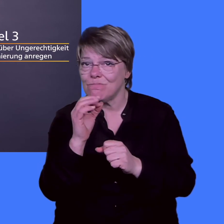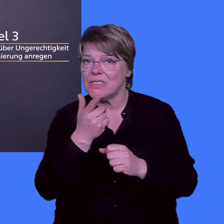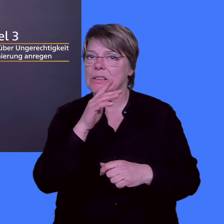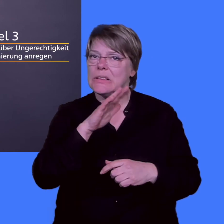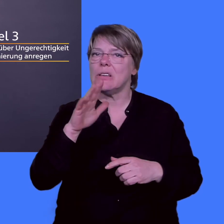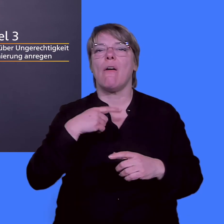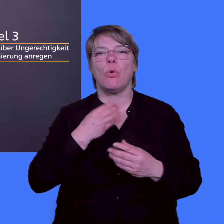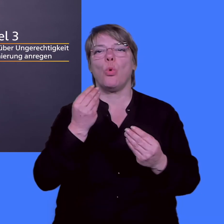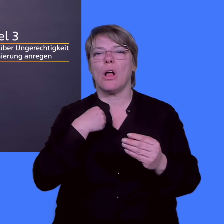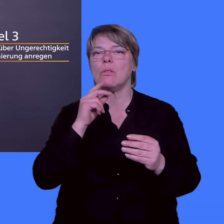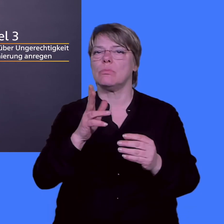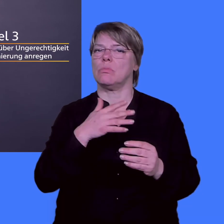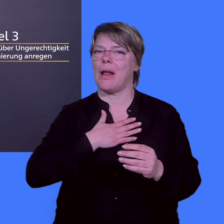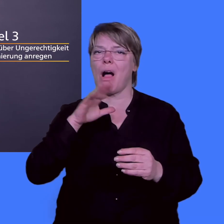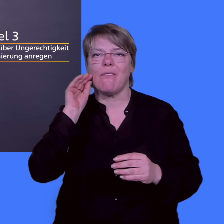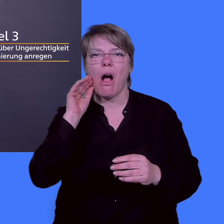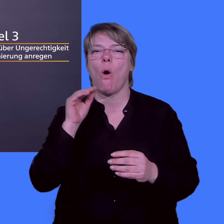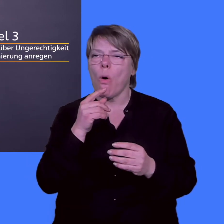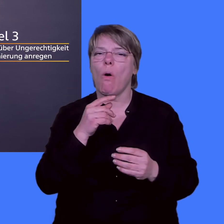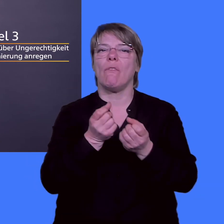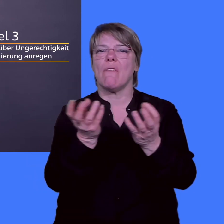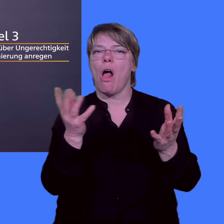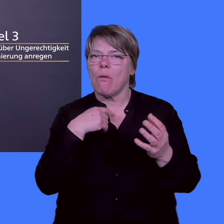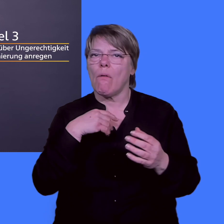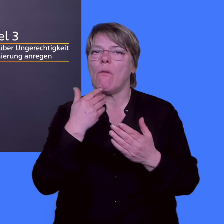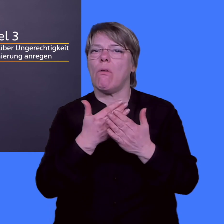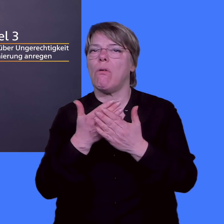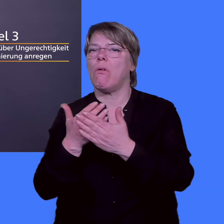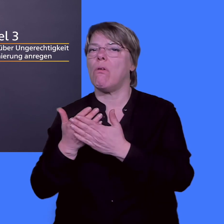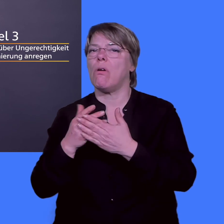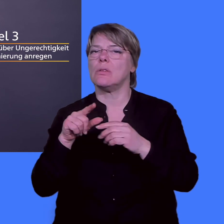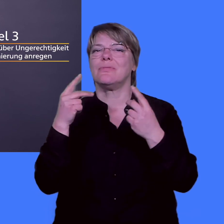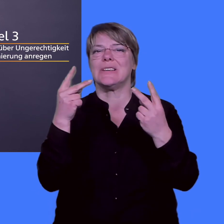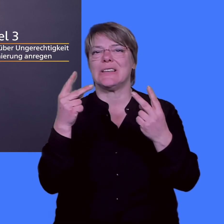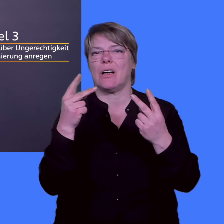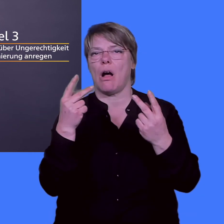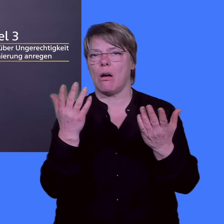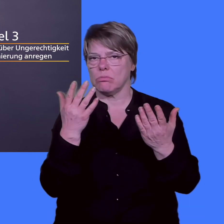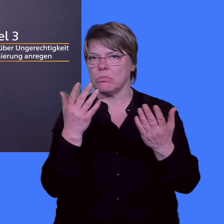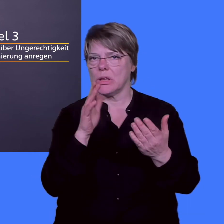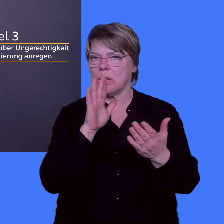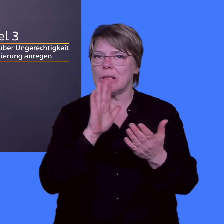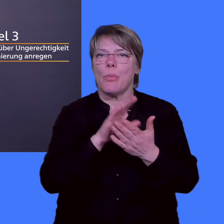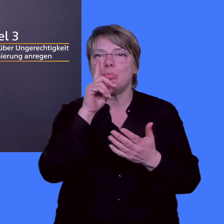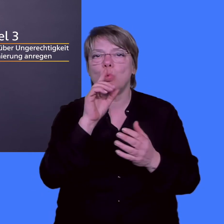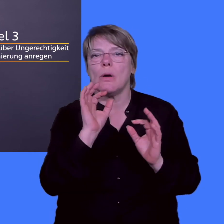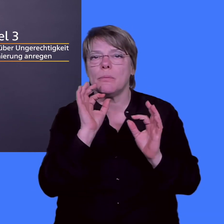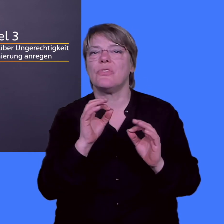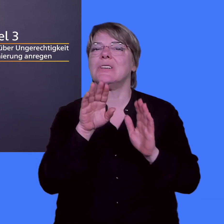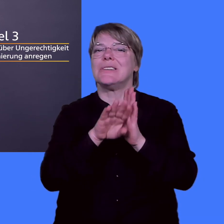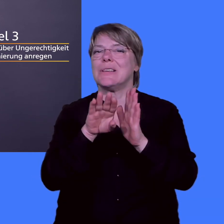Für mich geht es da ganz viel drum, Diskriminierung als Realität anzuerkennen und den Kindern dabei zu helfen,